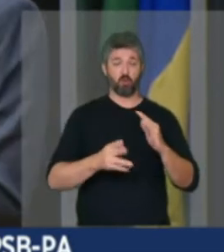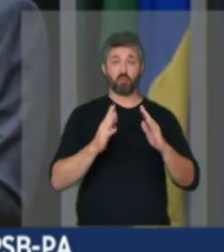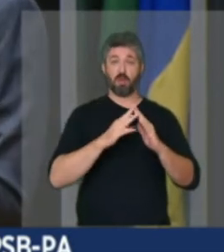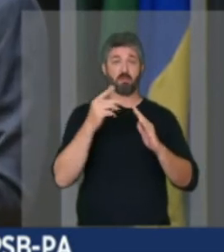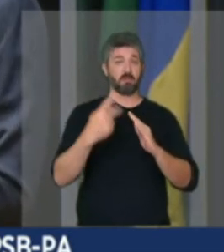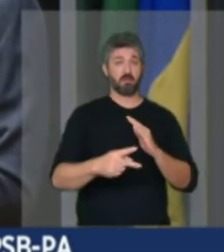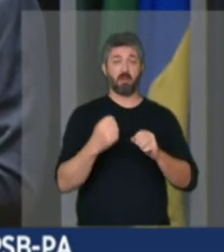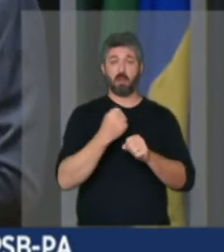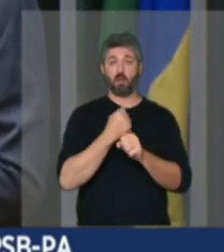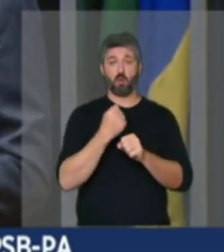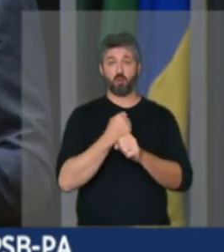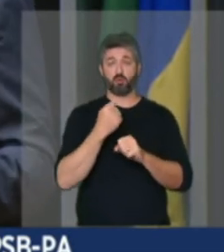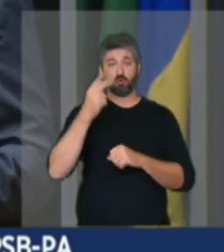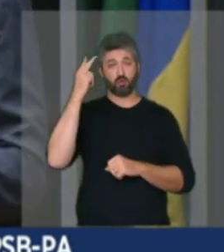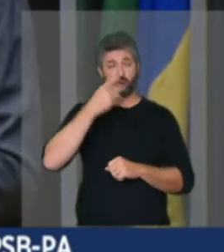CAMINHO PARA QUE ELAS POSSAM CONTINUAR DIALOGANDO COM AS